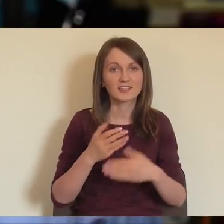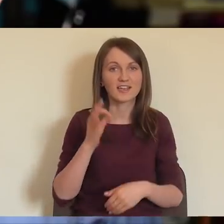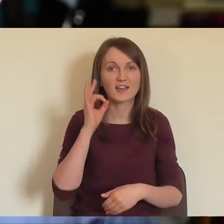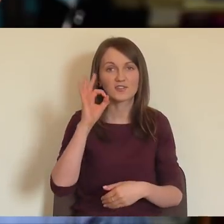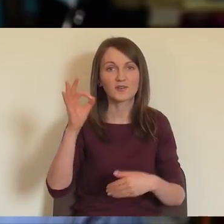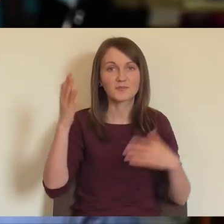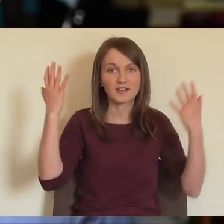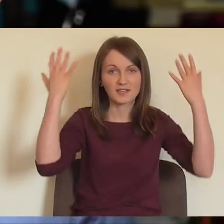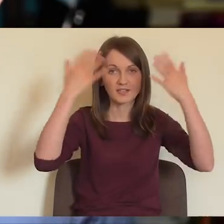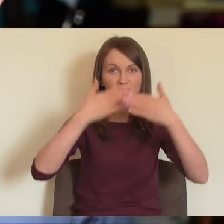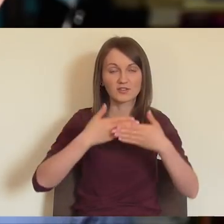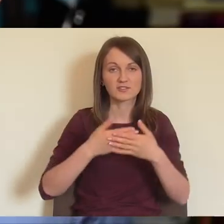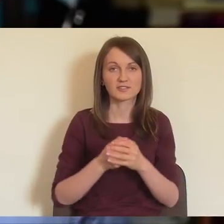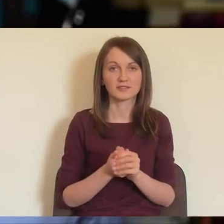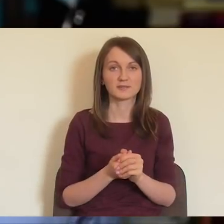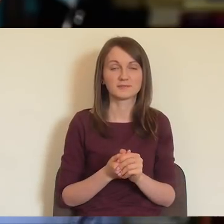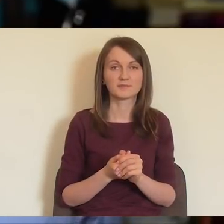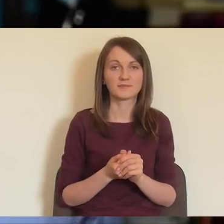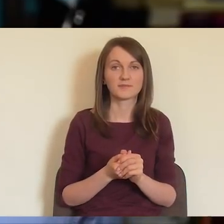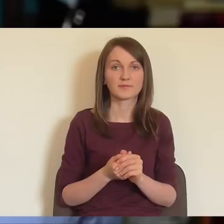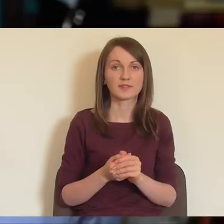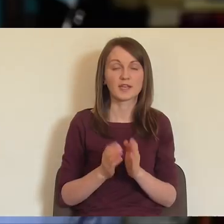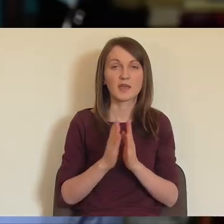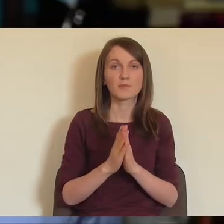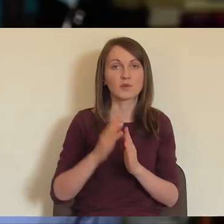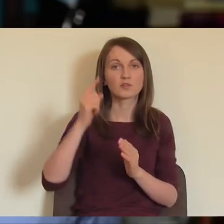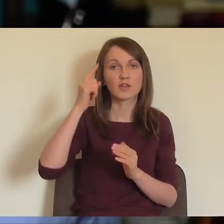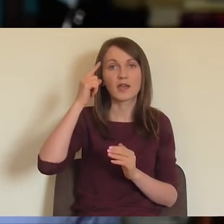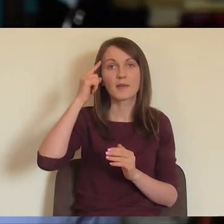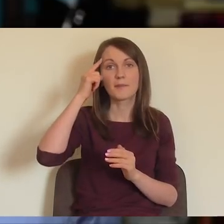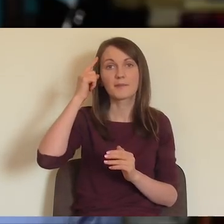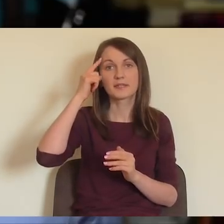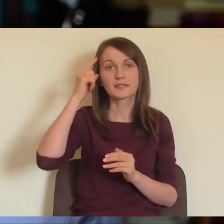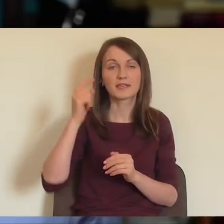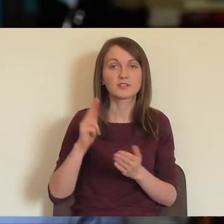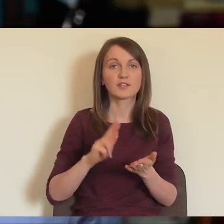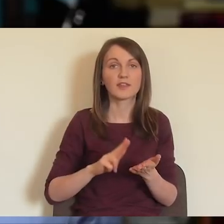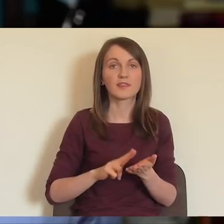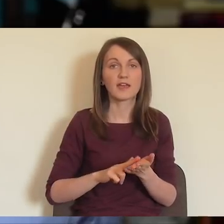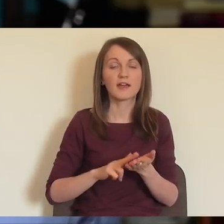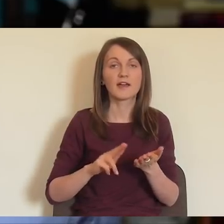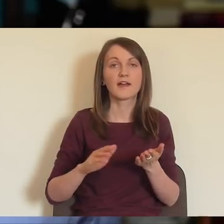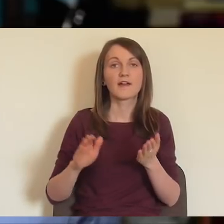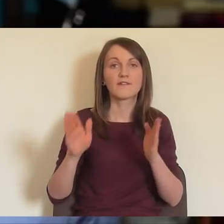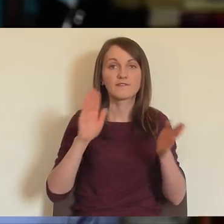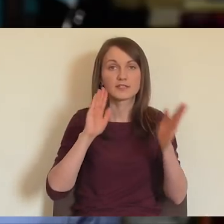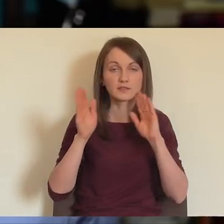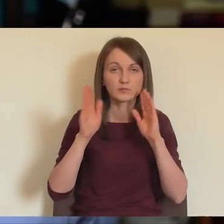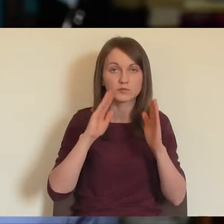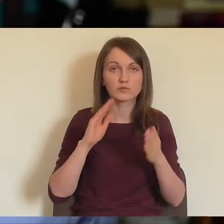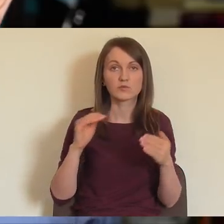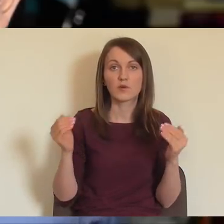Życzę wszystkim dobrej nocy i pamiętajcie o tym, że przed pójściem spać na naszej grupie Medytacja onLine